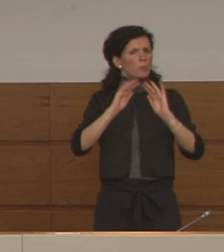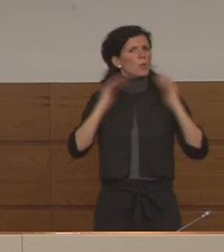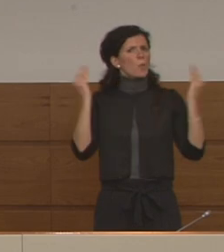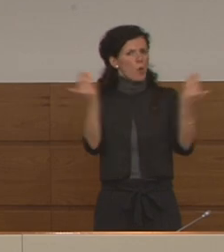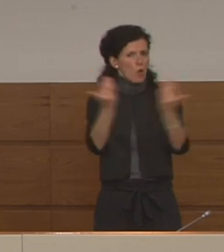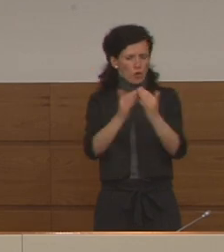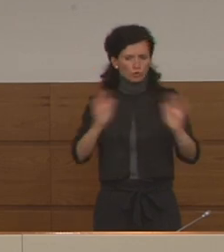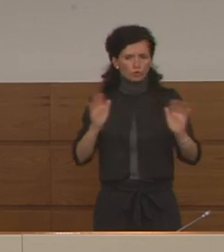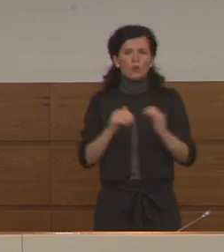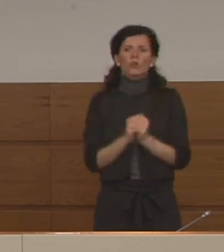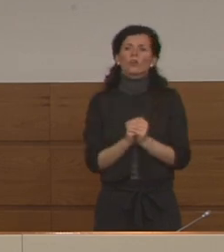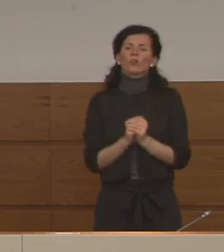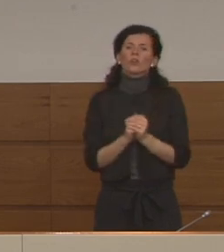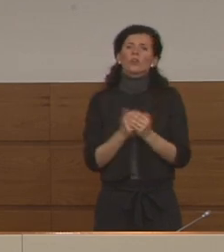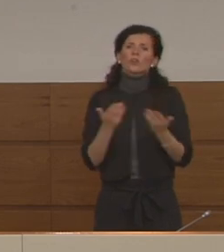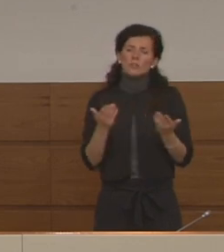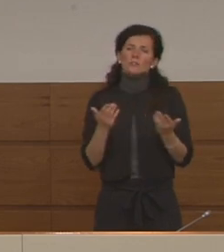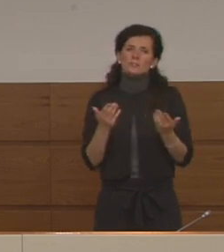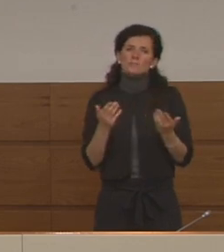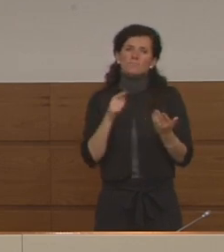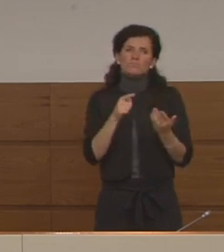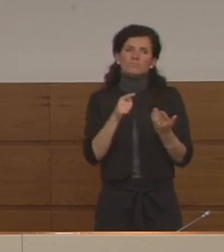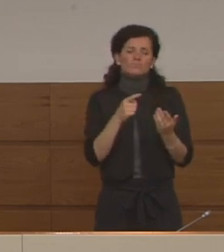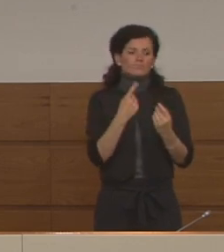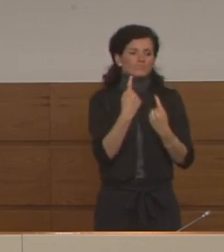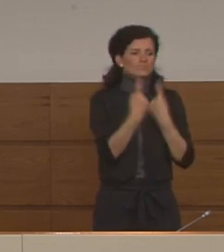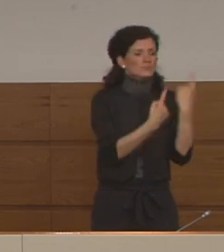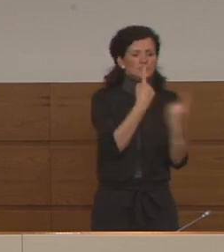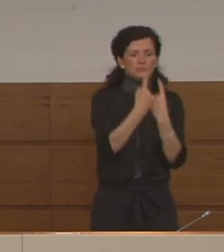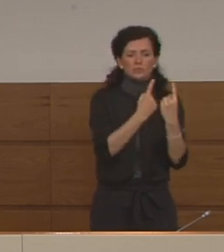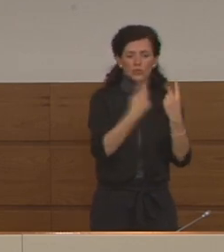vada a toccare i diversi settori della nostra vita.